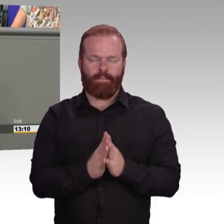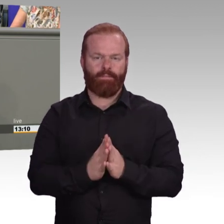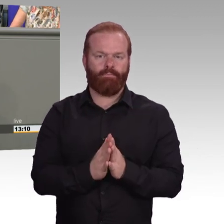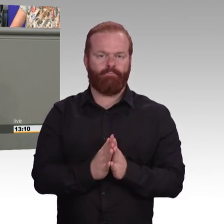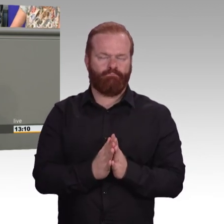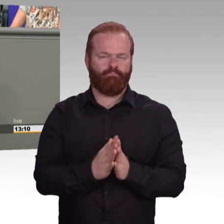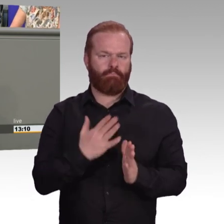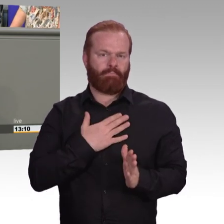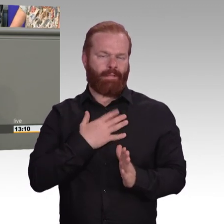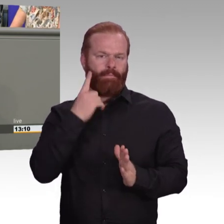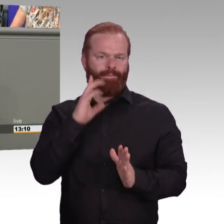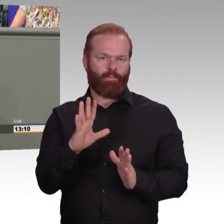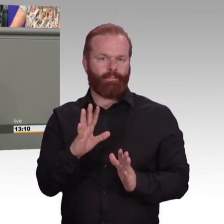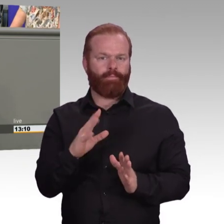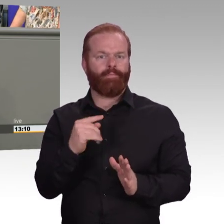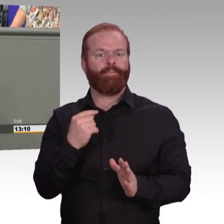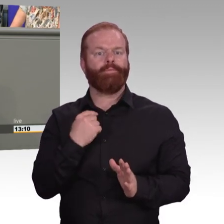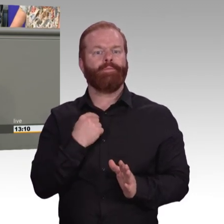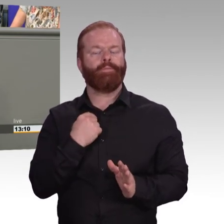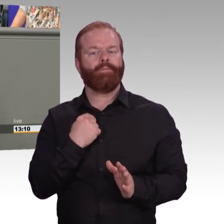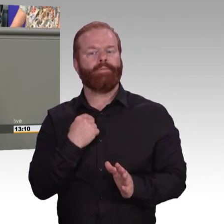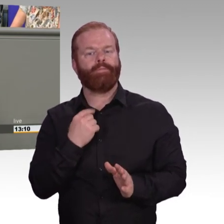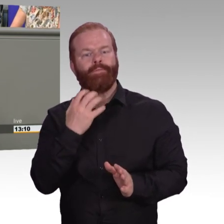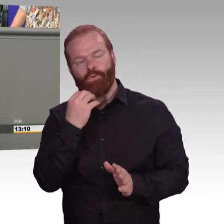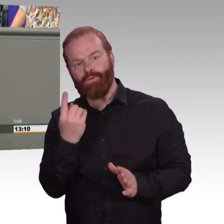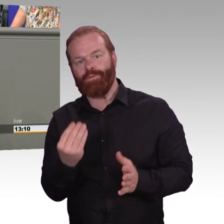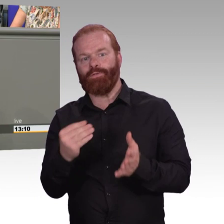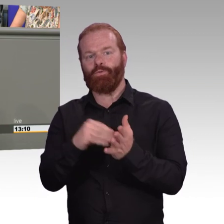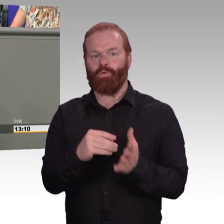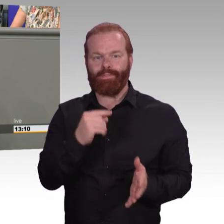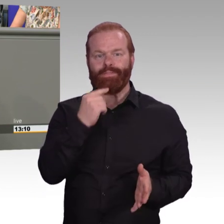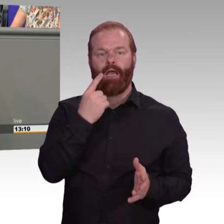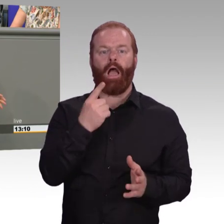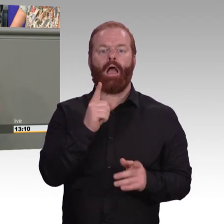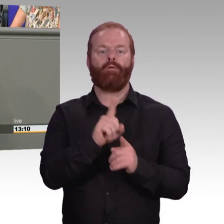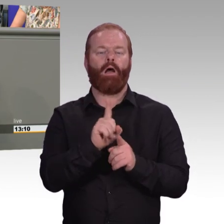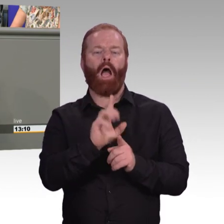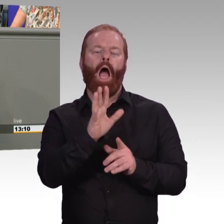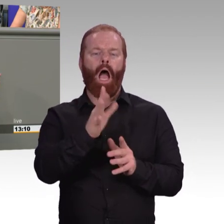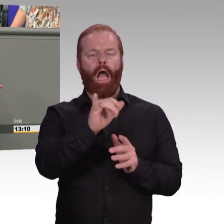70 Jahre Grundgesetz feierlich begangen. Und eine Bemerkung, die mir dort ganz besonders